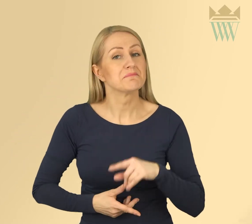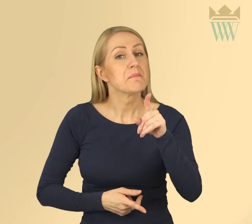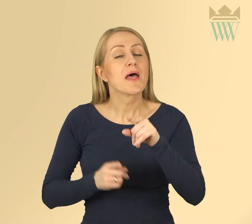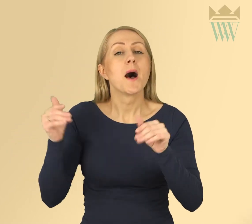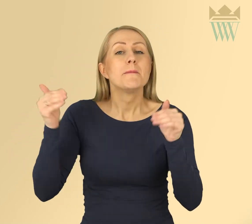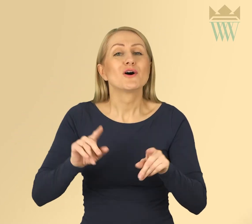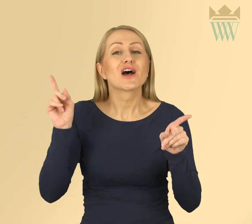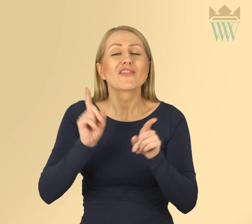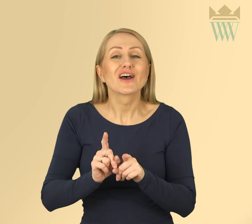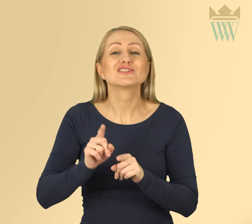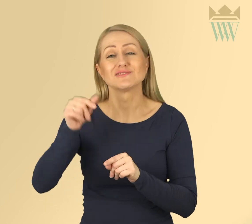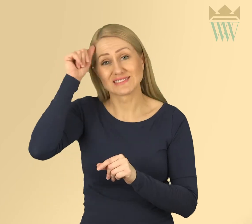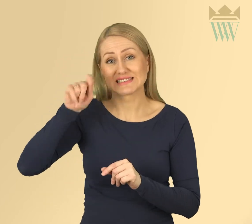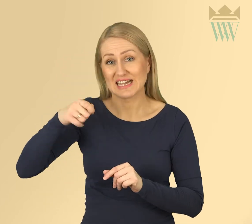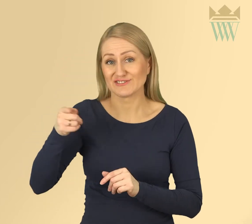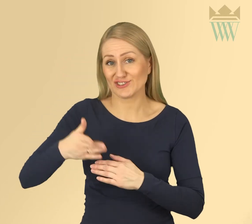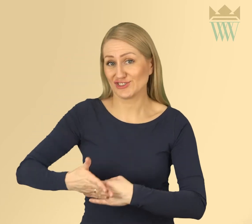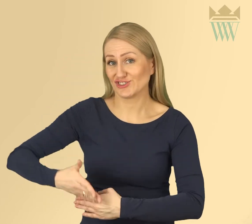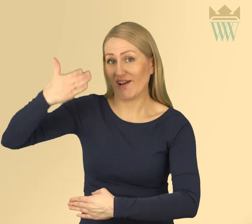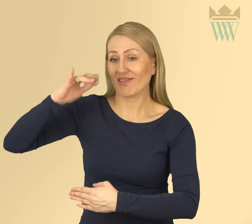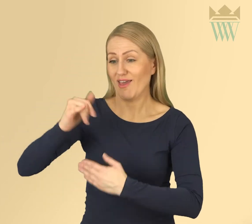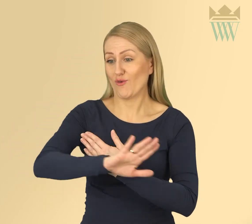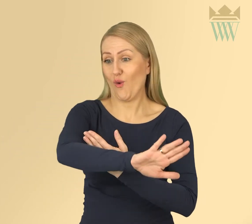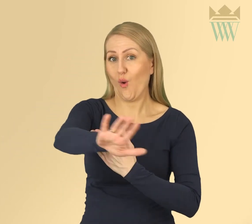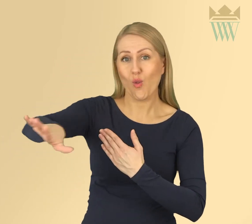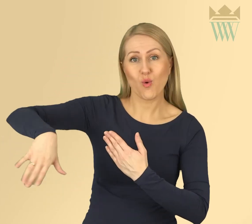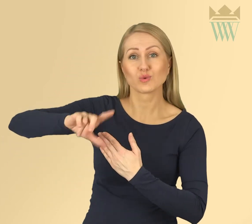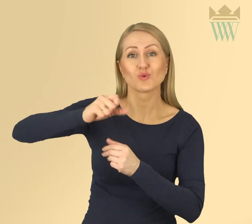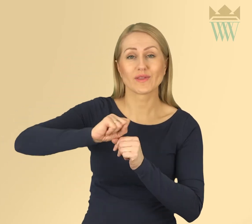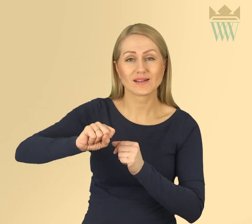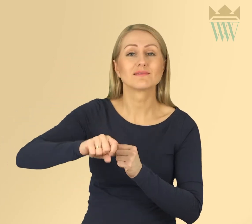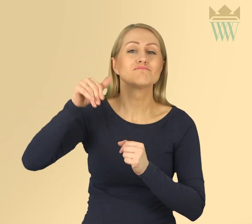Można też określić ścianę względem otoczenia.